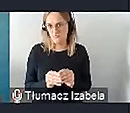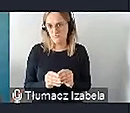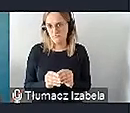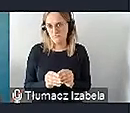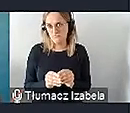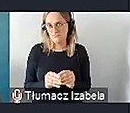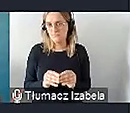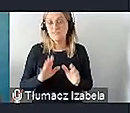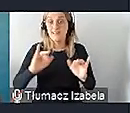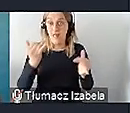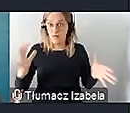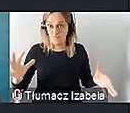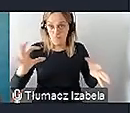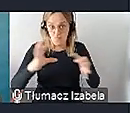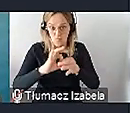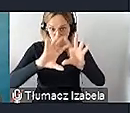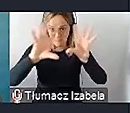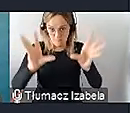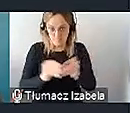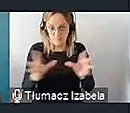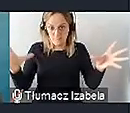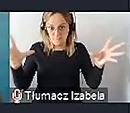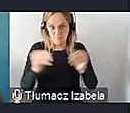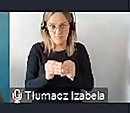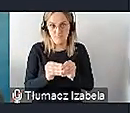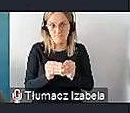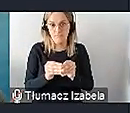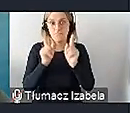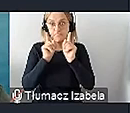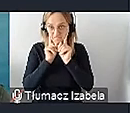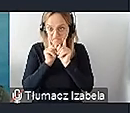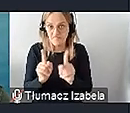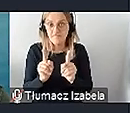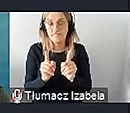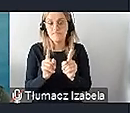Bo jak połączymy te elementy, to powstaje nam taka kurka -